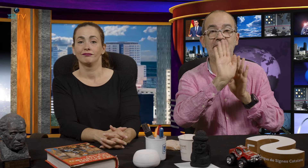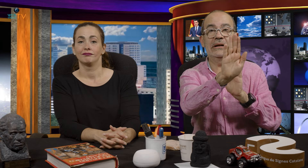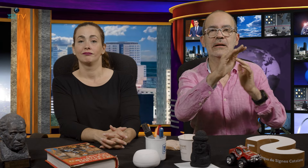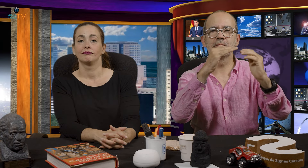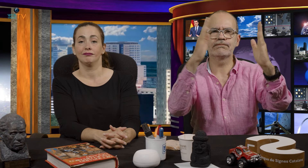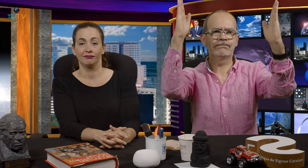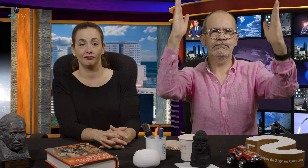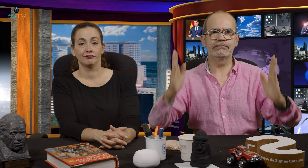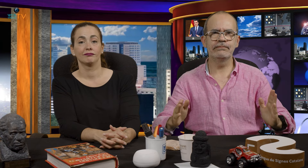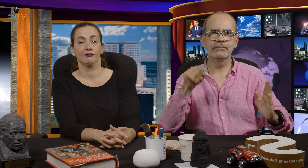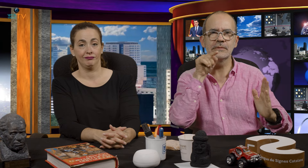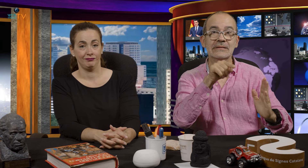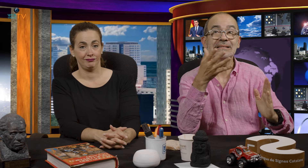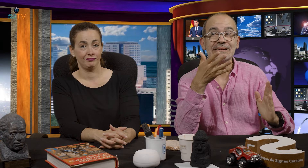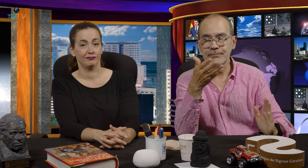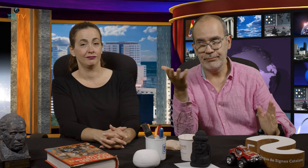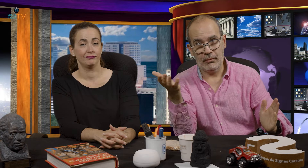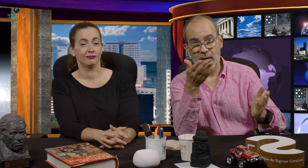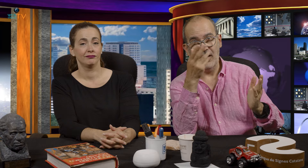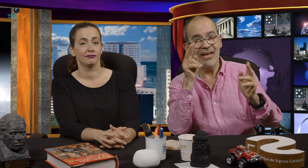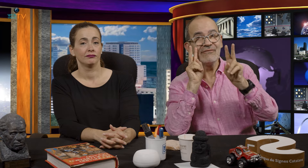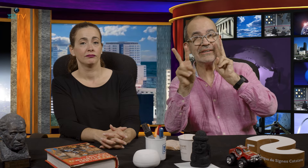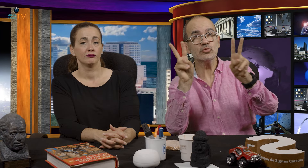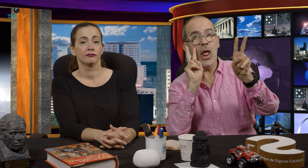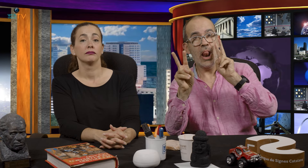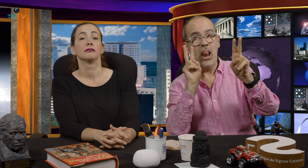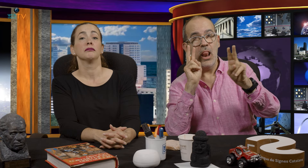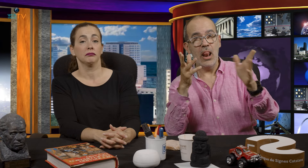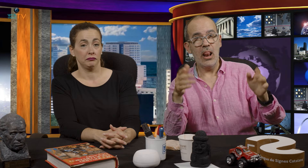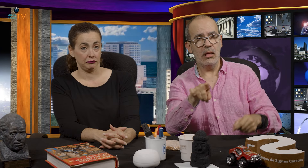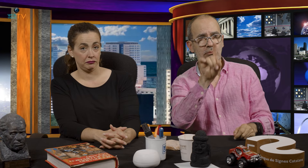y se encuentran, de frente, una máquina con opciones muy gráficas